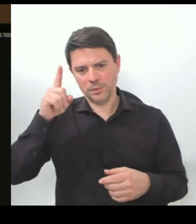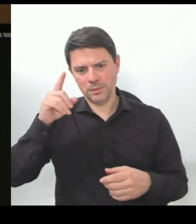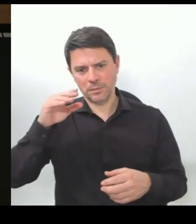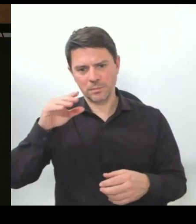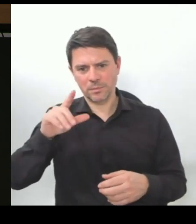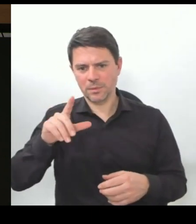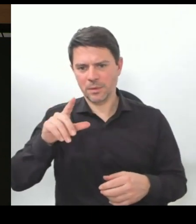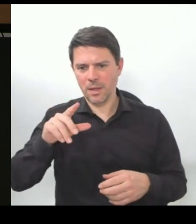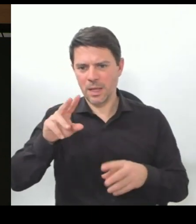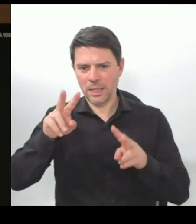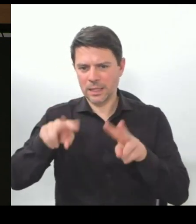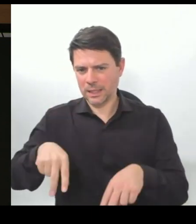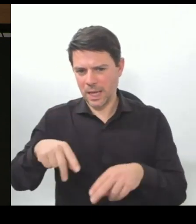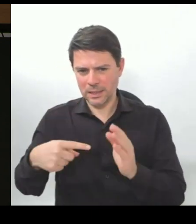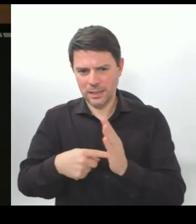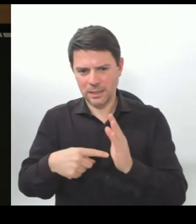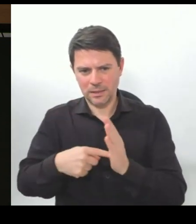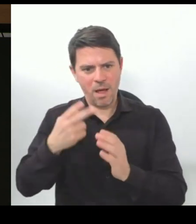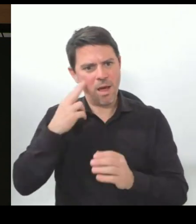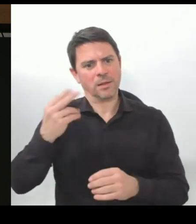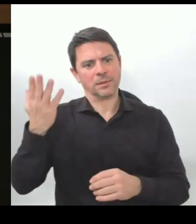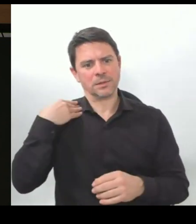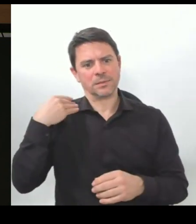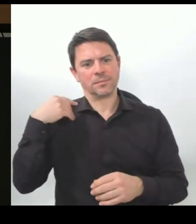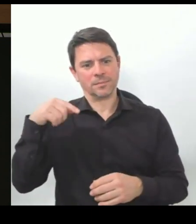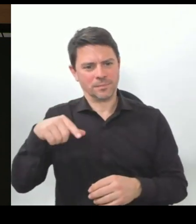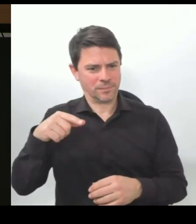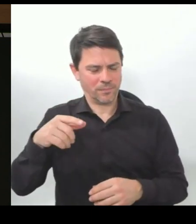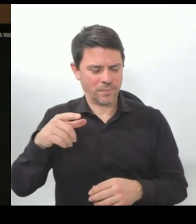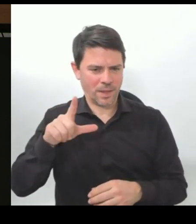den Respekt durch eine angemessene Bezahlung, durch